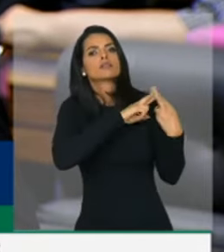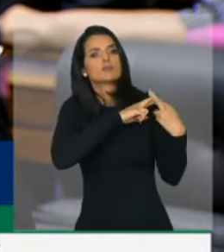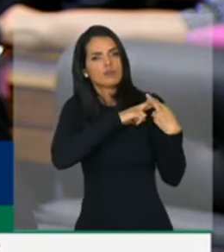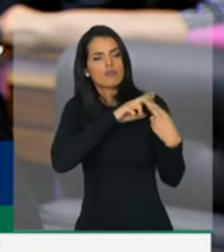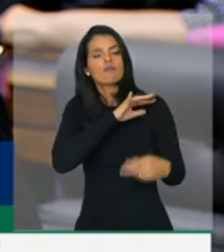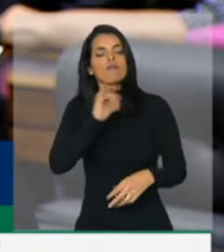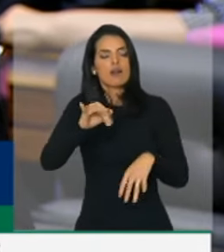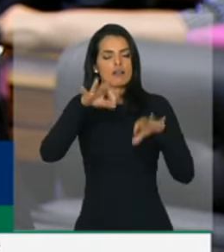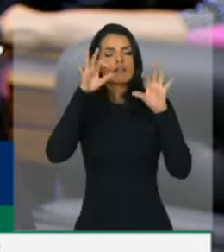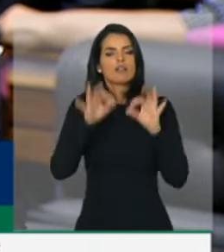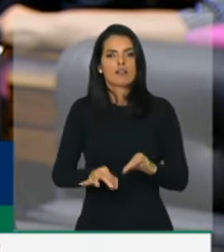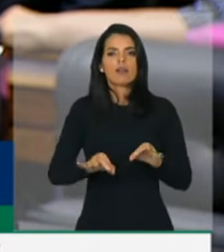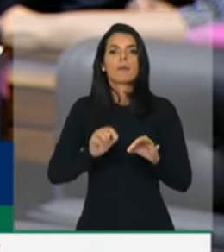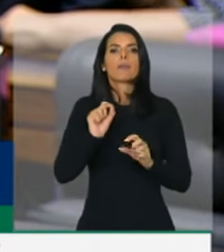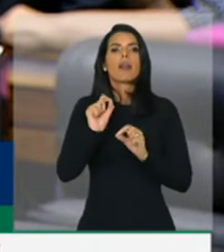DISPONIBILIZADOS ATRAVÀS